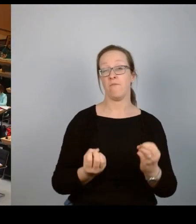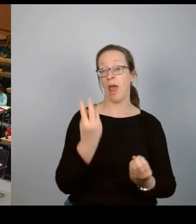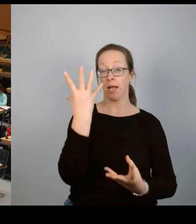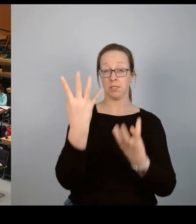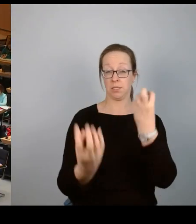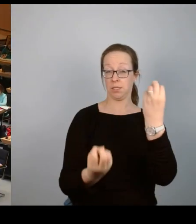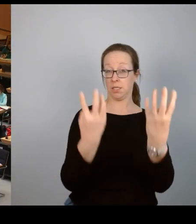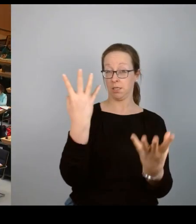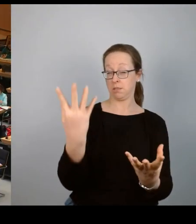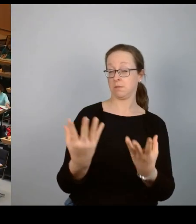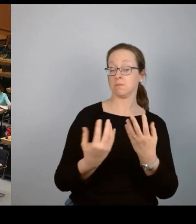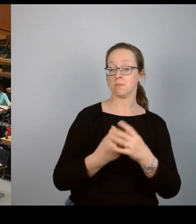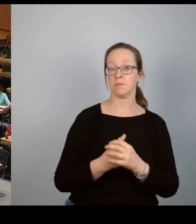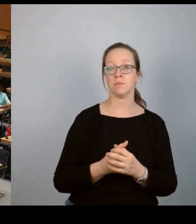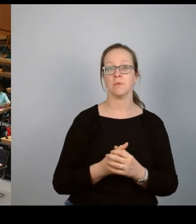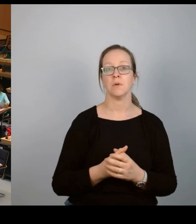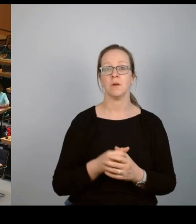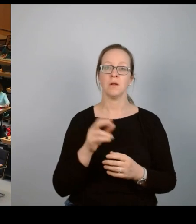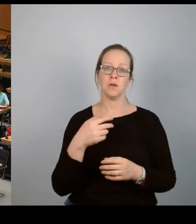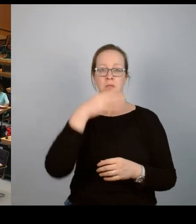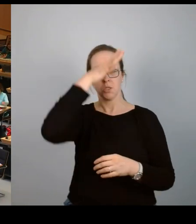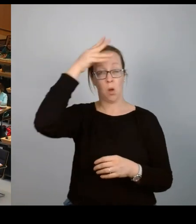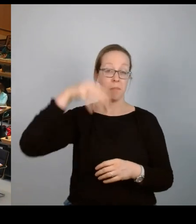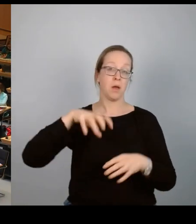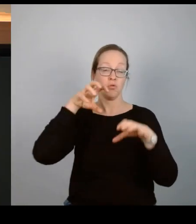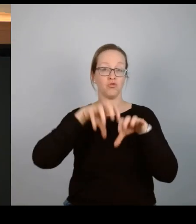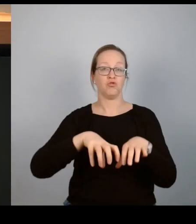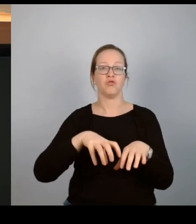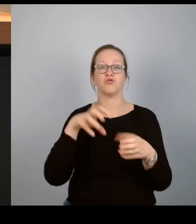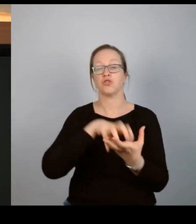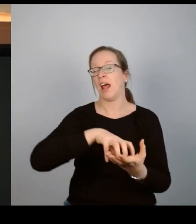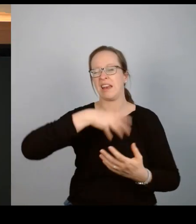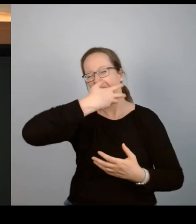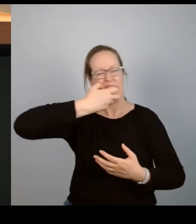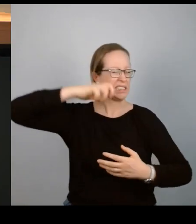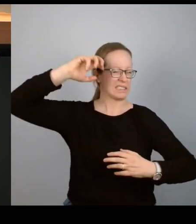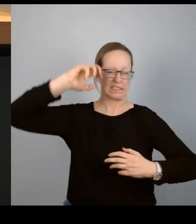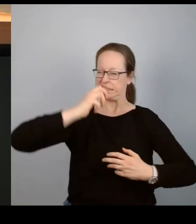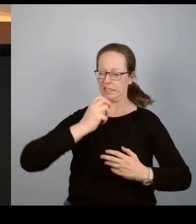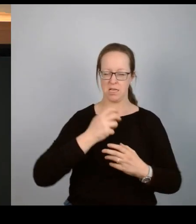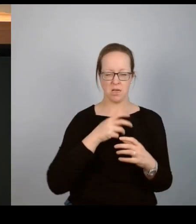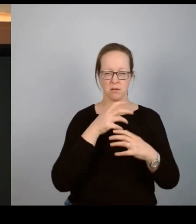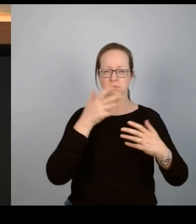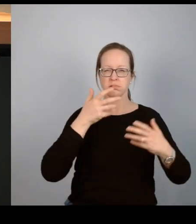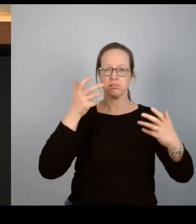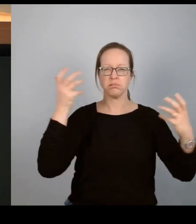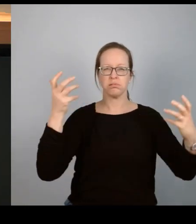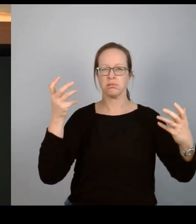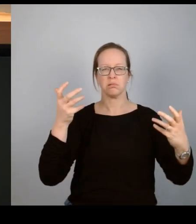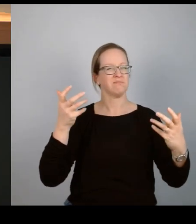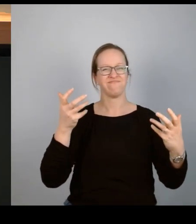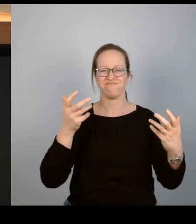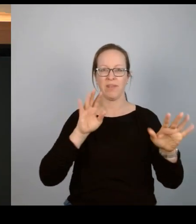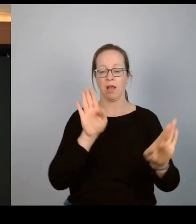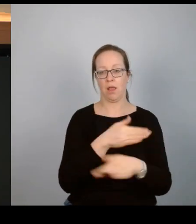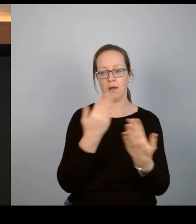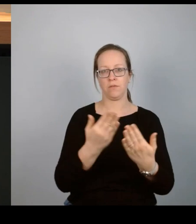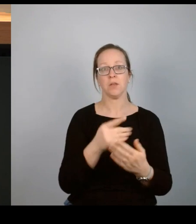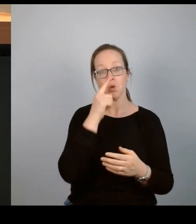(Beifall) Zudem nehmen Plätze für Bike, Car und Lastenradsharing wie für Fahrräder weniger Platz weg sowohl im Gebäude als auch auf der Straße.